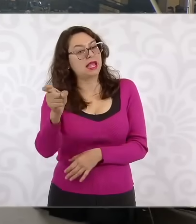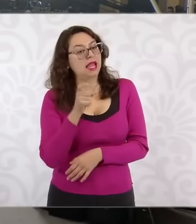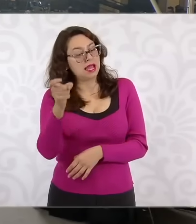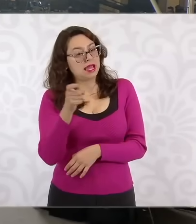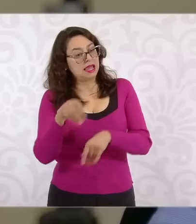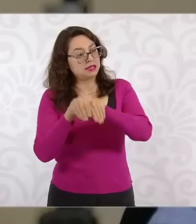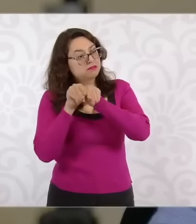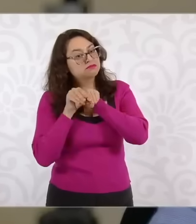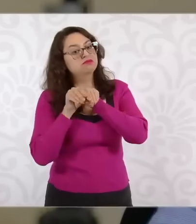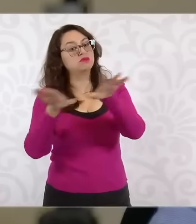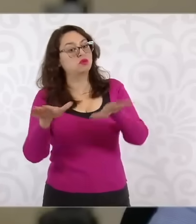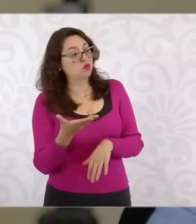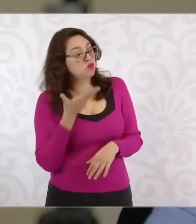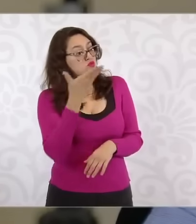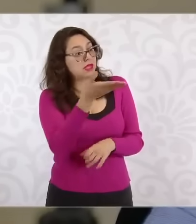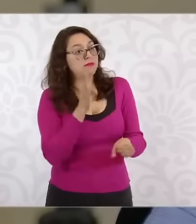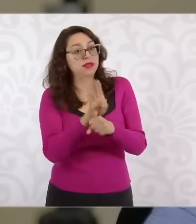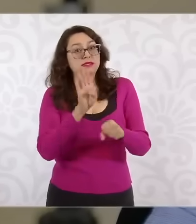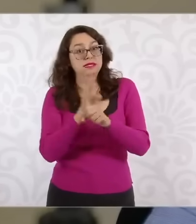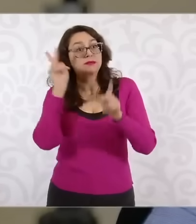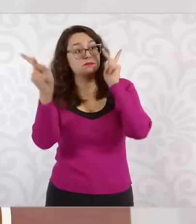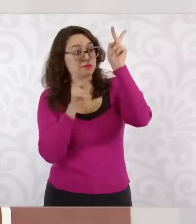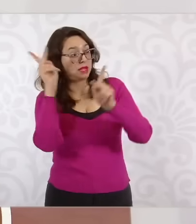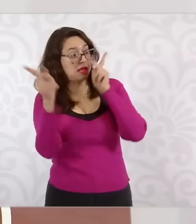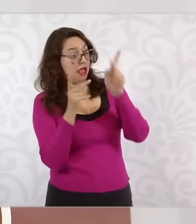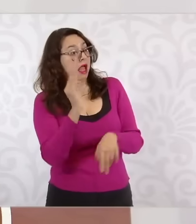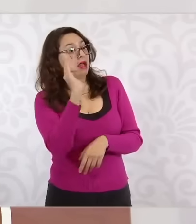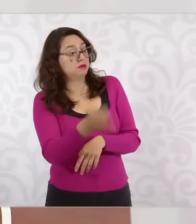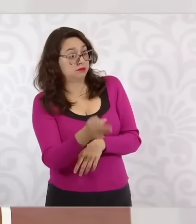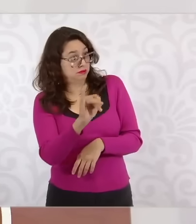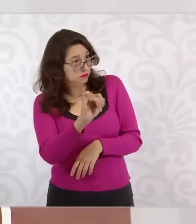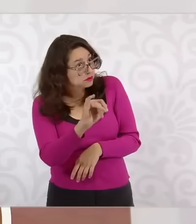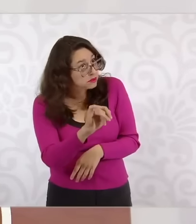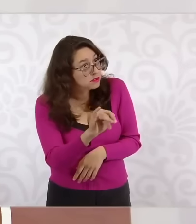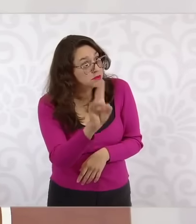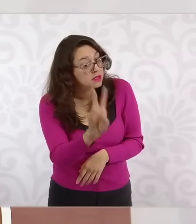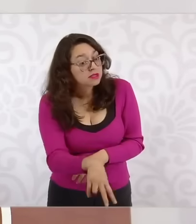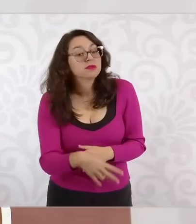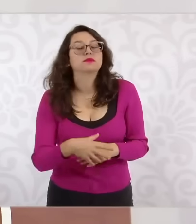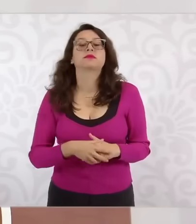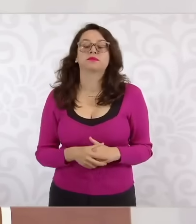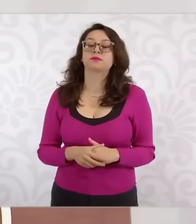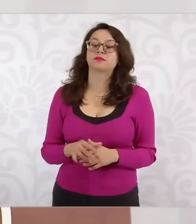a Brasil. Si si va a ir y puede hablar un poco. Probable que vaya. Eh, van como cuatro veces que